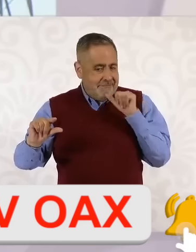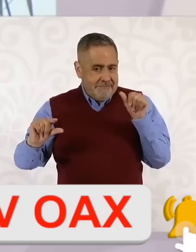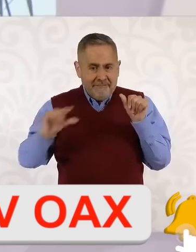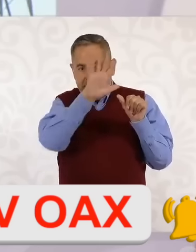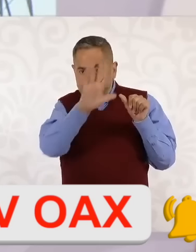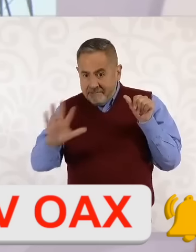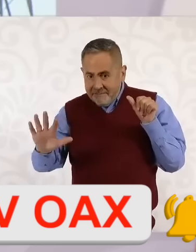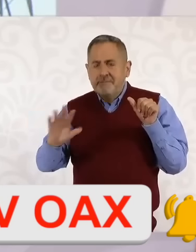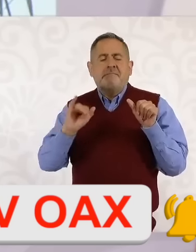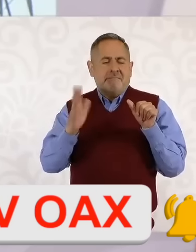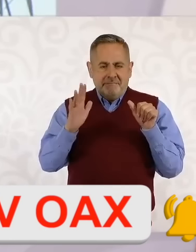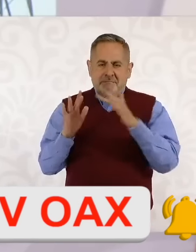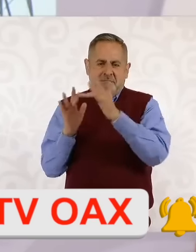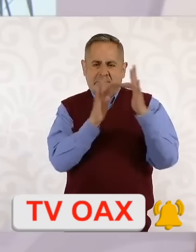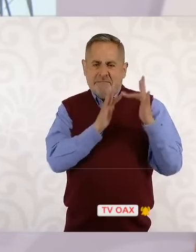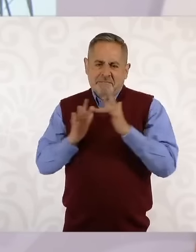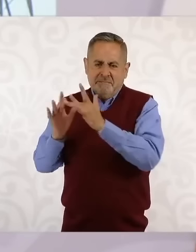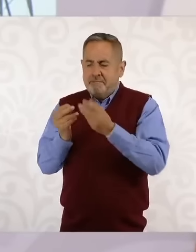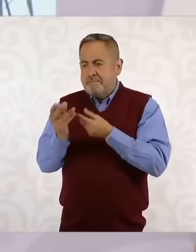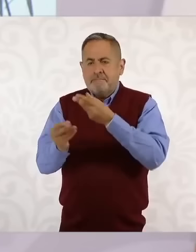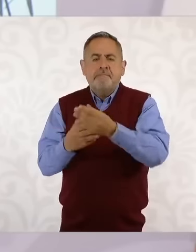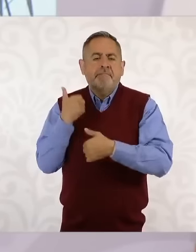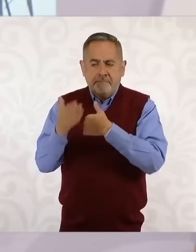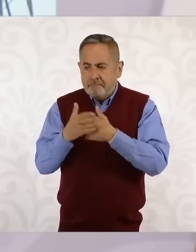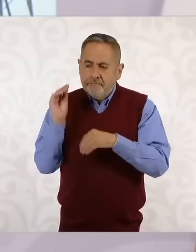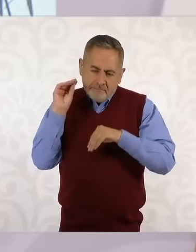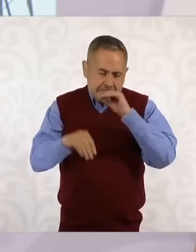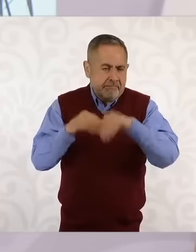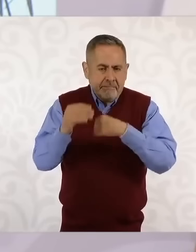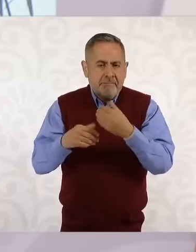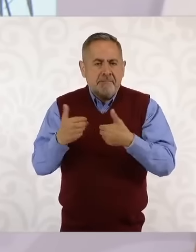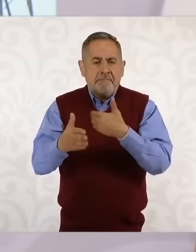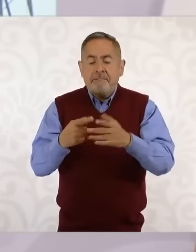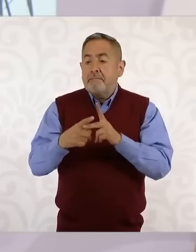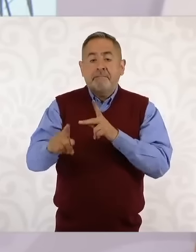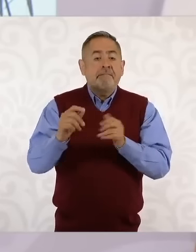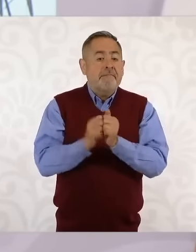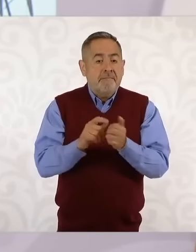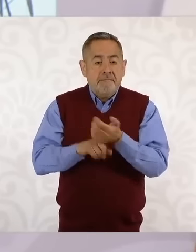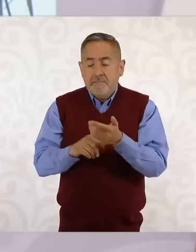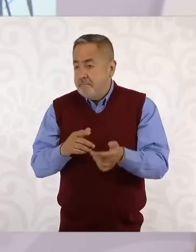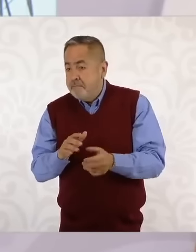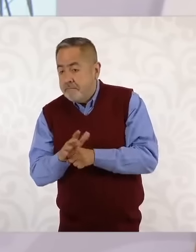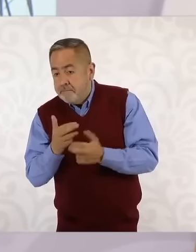sitio y por eso son las plantas que iniciarán su funcionamiento con el gas disponible y ya